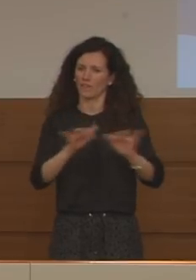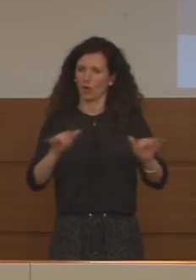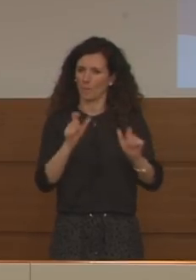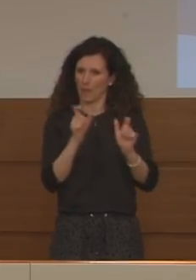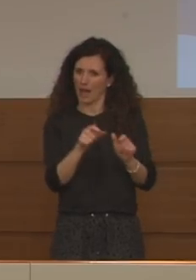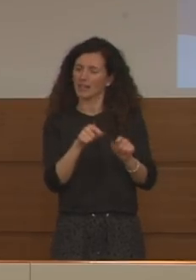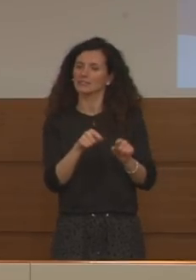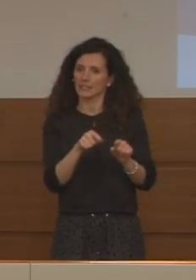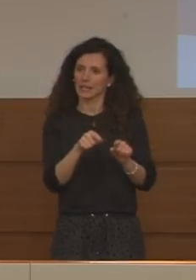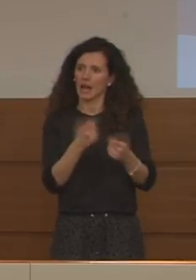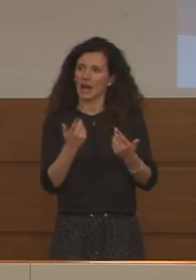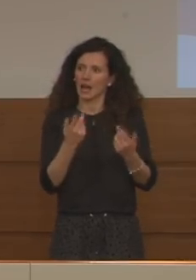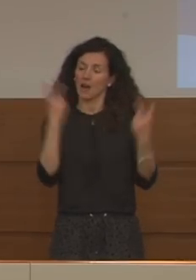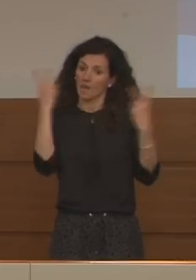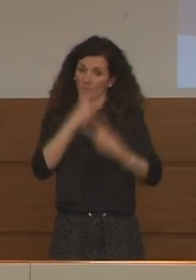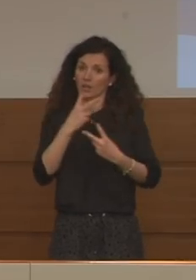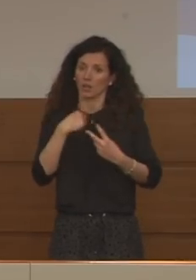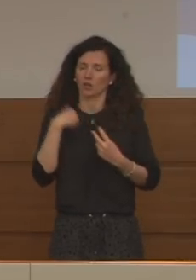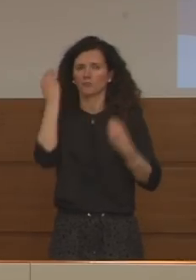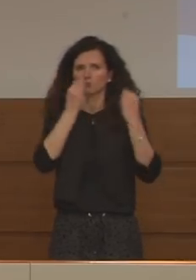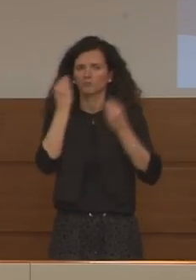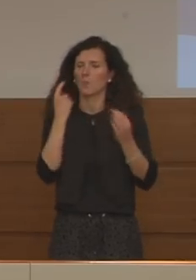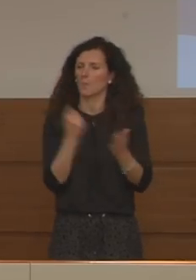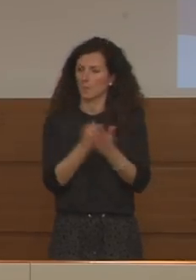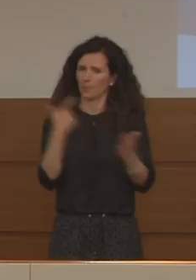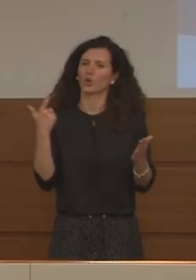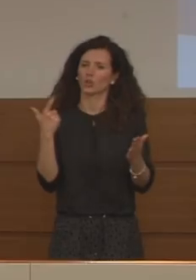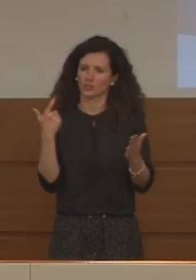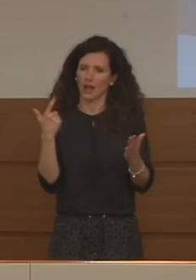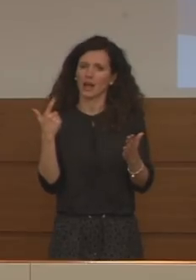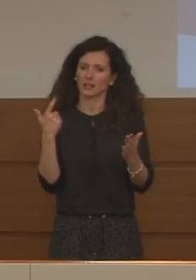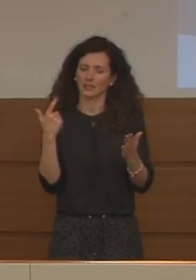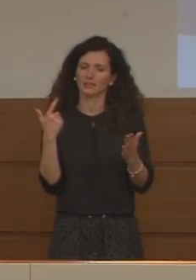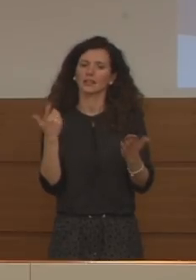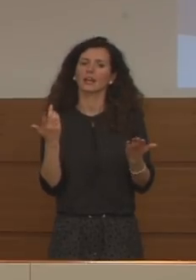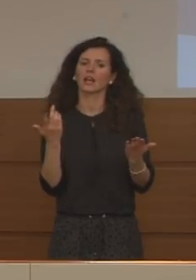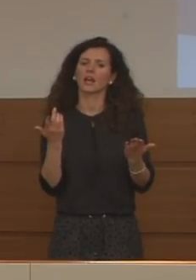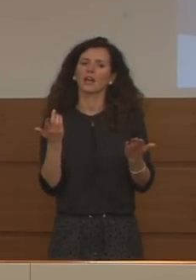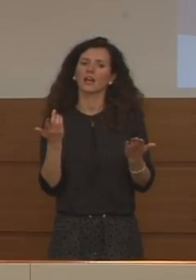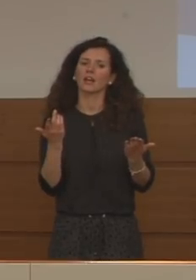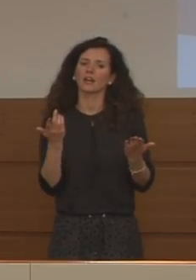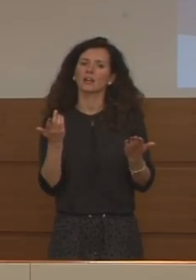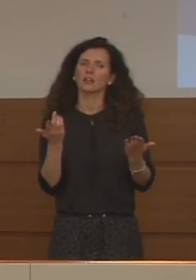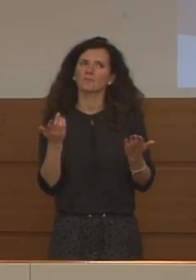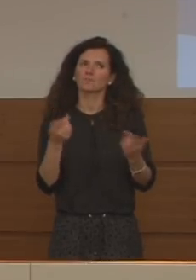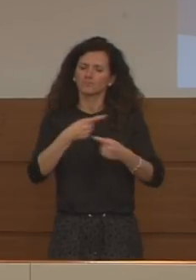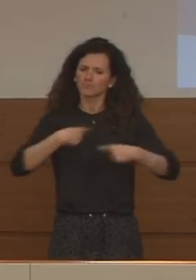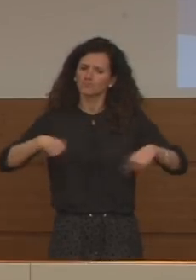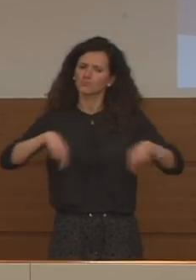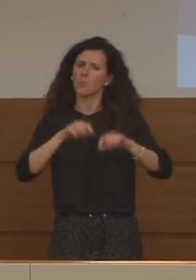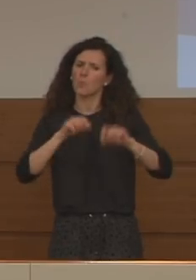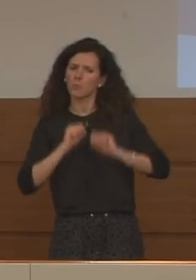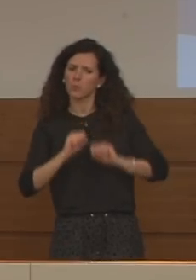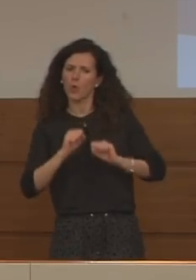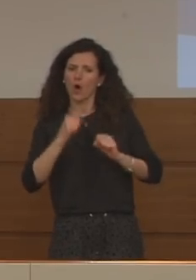sia anche un passaggio dove possiamo raccogliere idee e sviluppare tecnologie